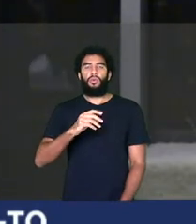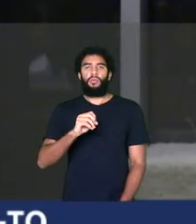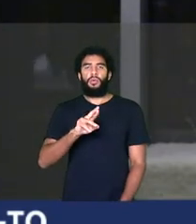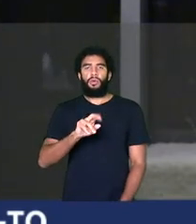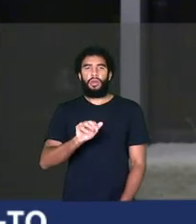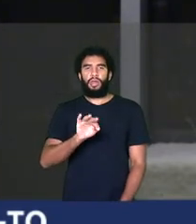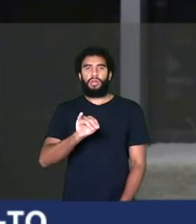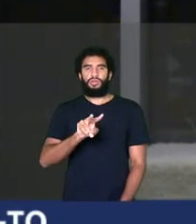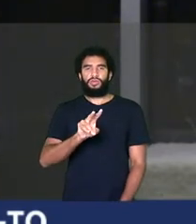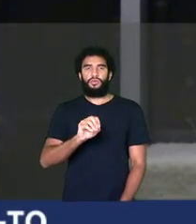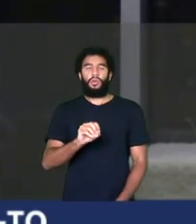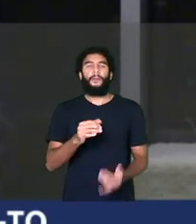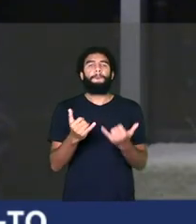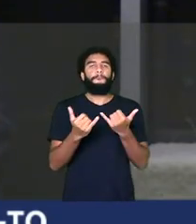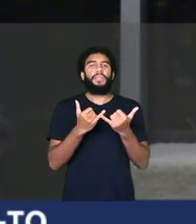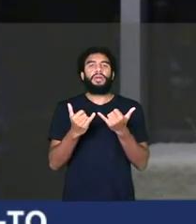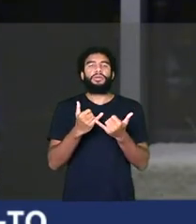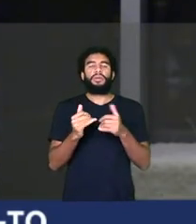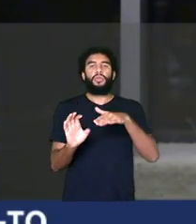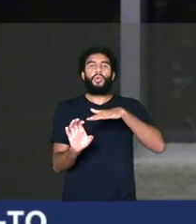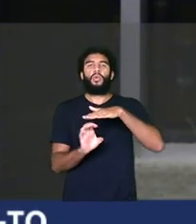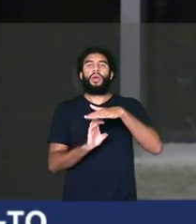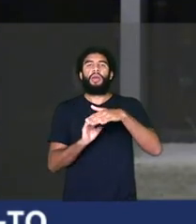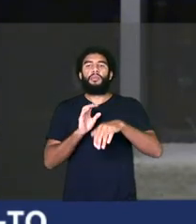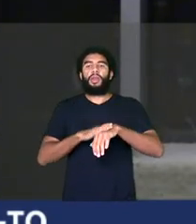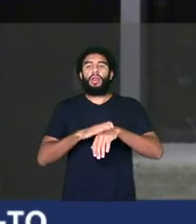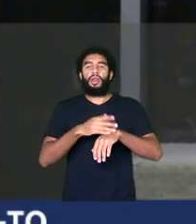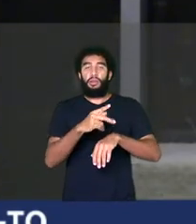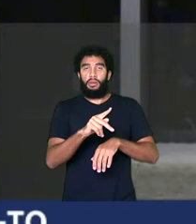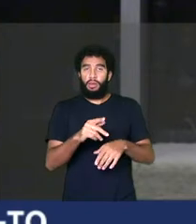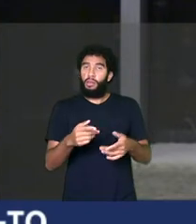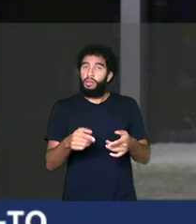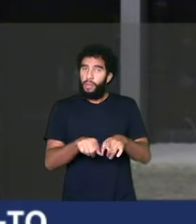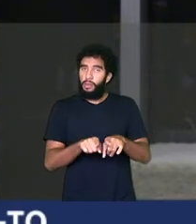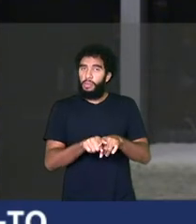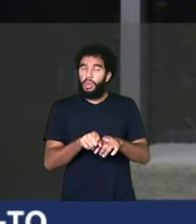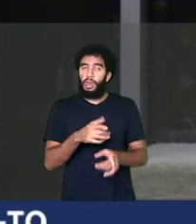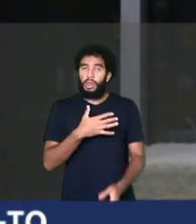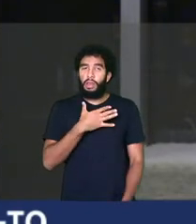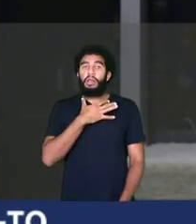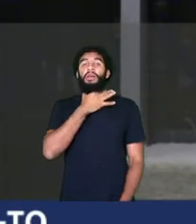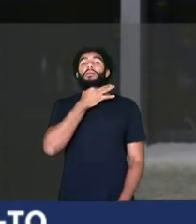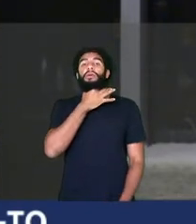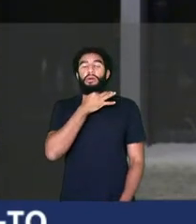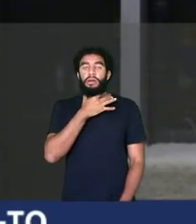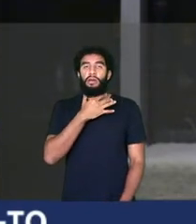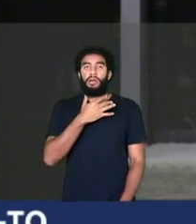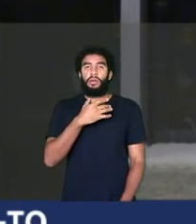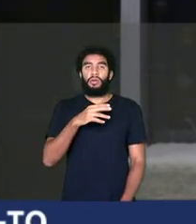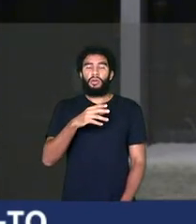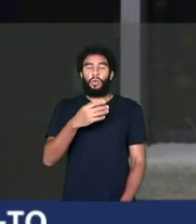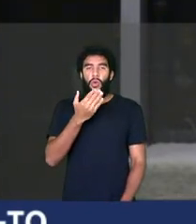RESPEITAR UM CIDADÃO QUE NÃO RESPEITA O POVO BRASILEIRO, QUE USA O CARTÃO CORPORATIVO COMO SE FOSSE UMA EMPRESA SUA, INCLUSIVE ENGASGOU LÁ COM O CAMARÃO, QUE TEVE QUE MANDAR